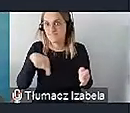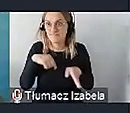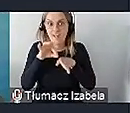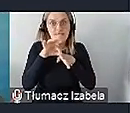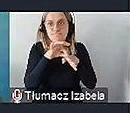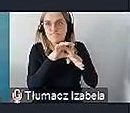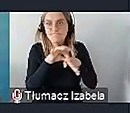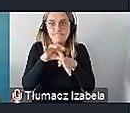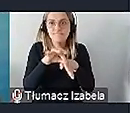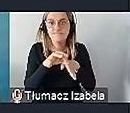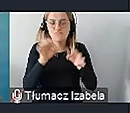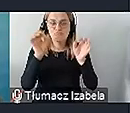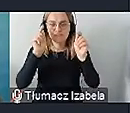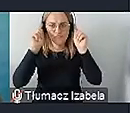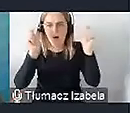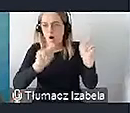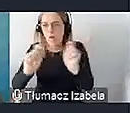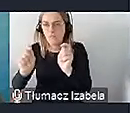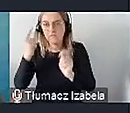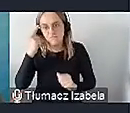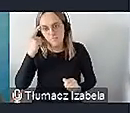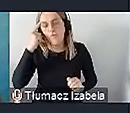Żeby obudzić jakieś wspomnienia, jakieś emocje